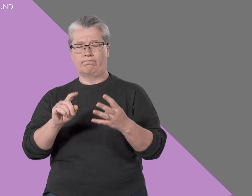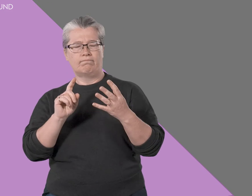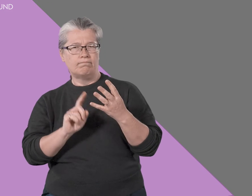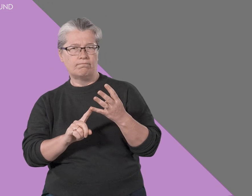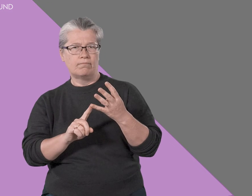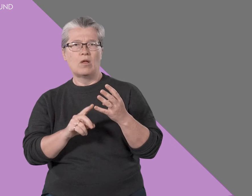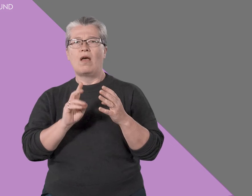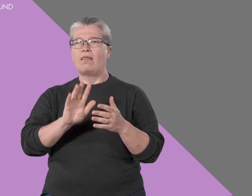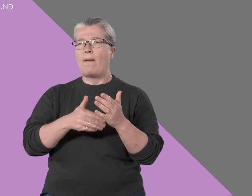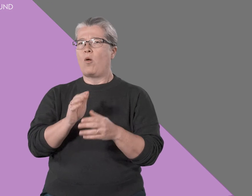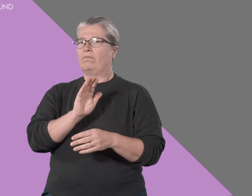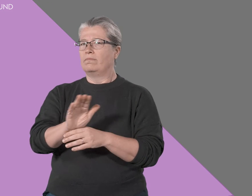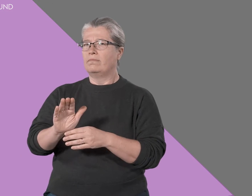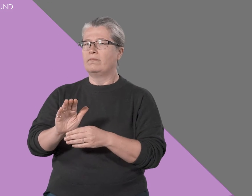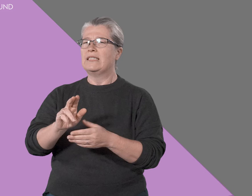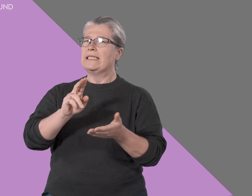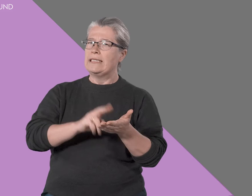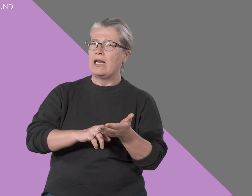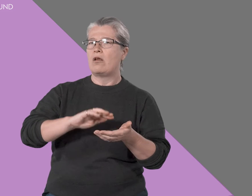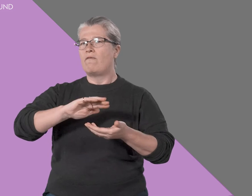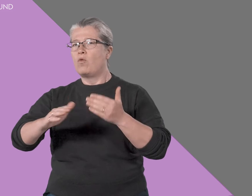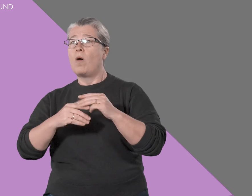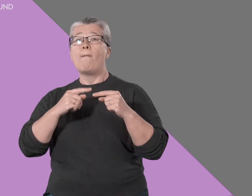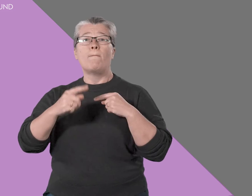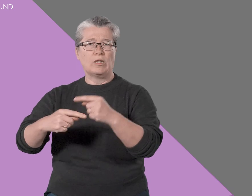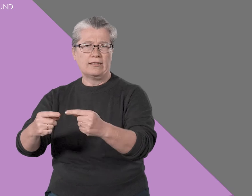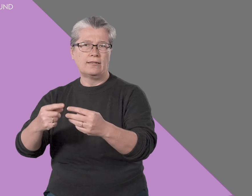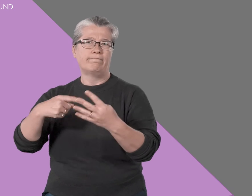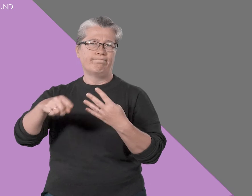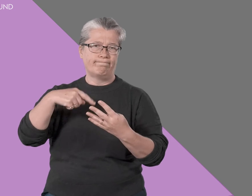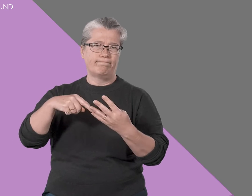och teckenspråkigas sannings- och försoningsprocess.